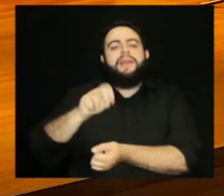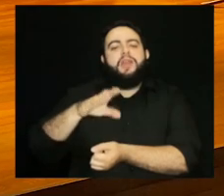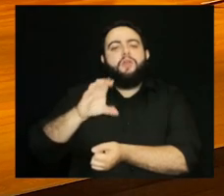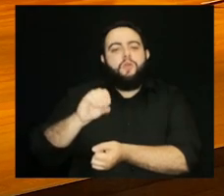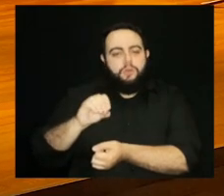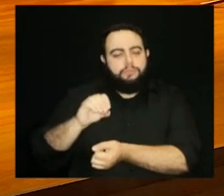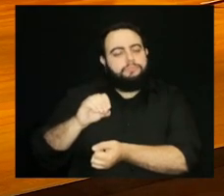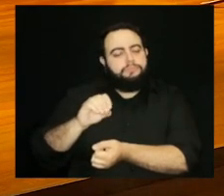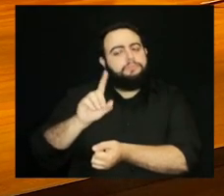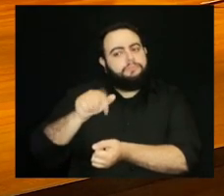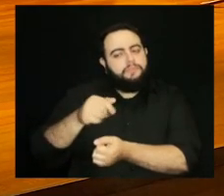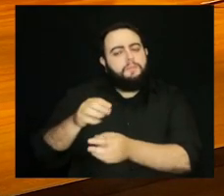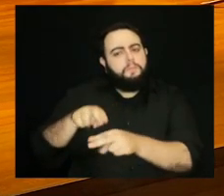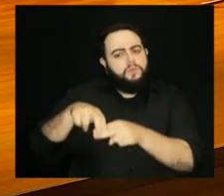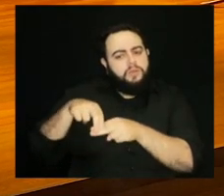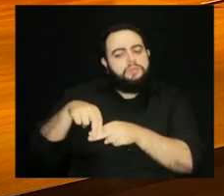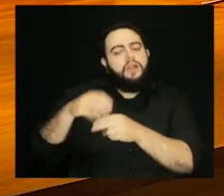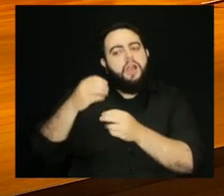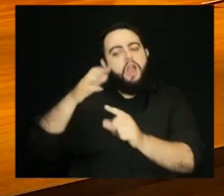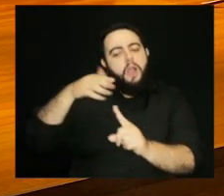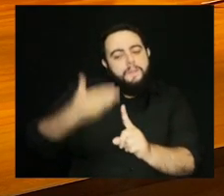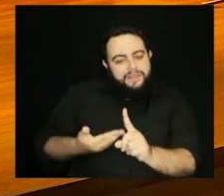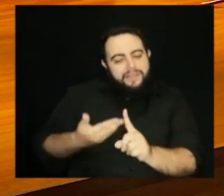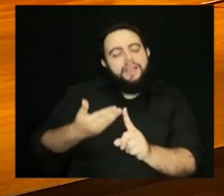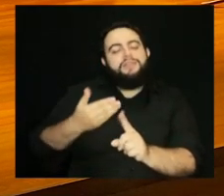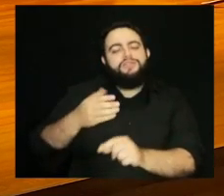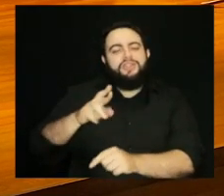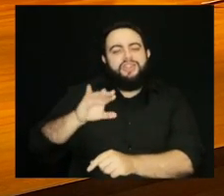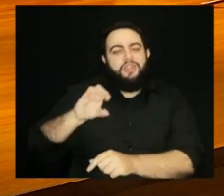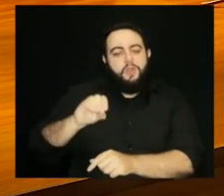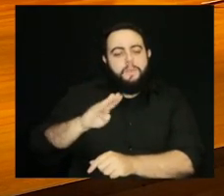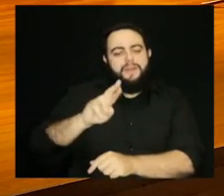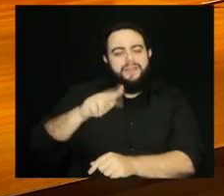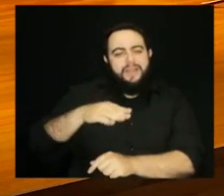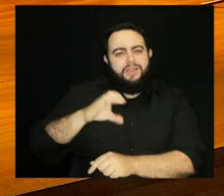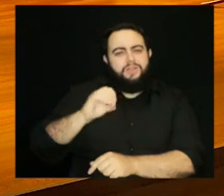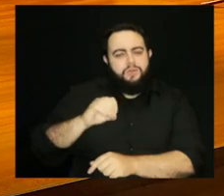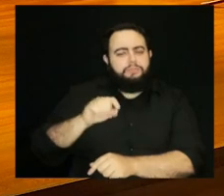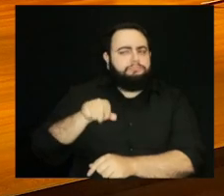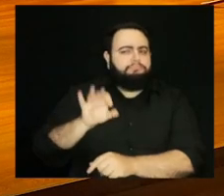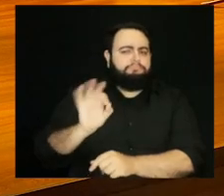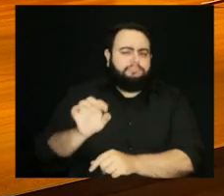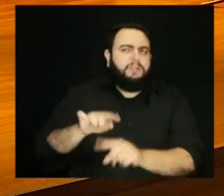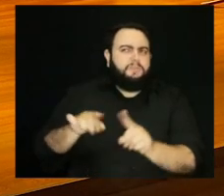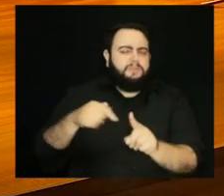ao Barão do Rio Branco? Foi, mas eu duvido que em plena época positivista também não não tivesse